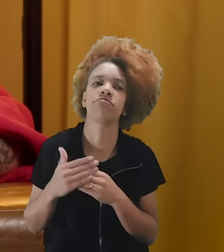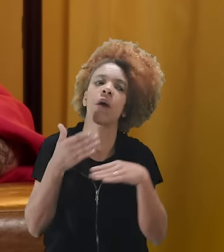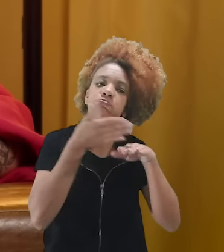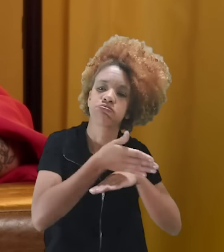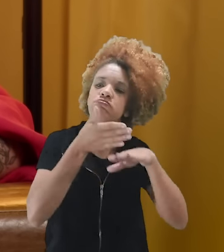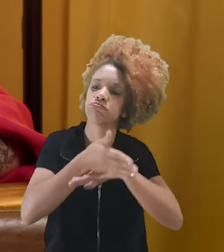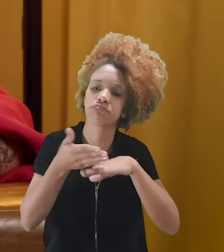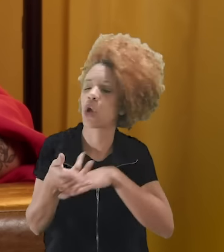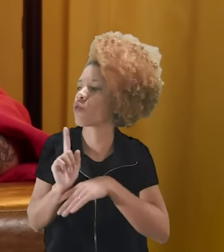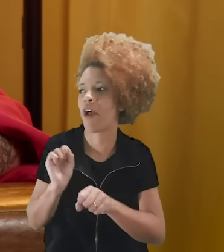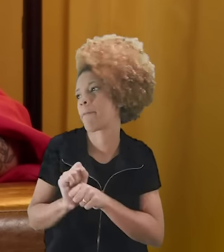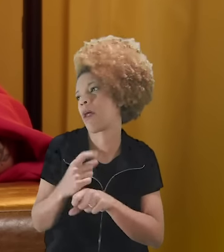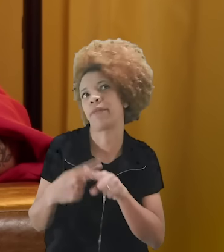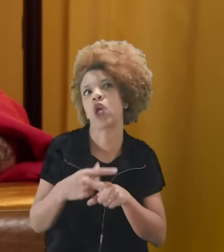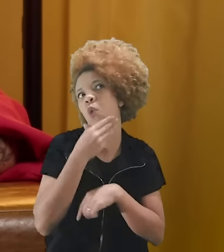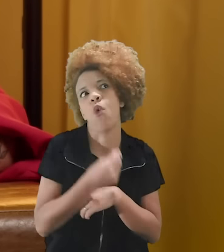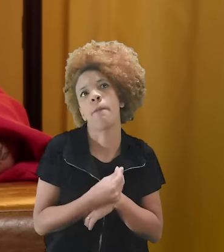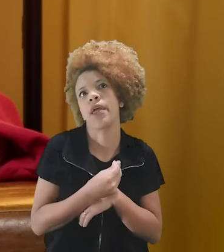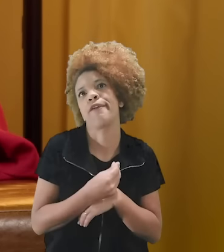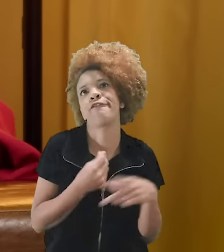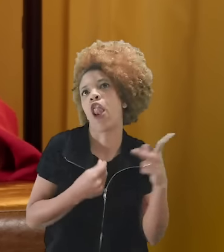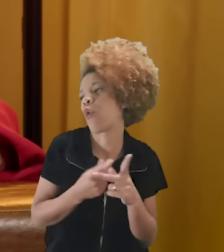dominante a gente não não vai parar porque é um homem falou que a gente não é capaz de fazer isso